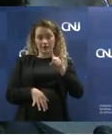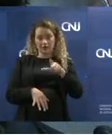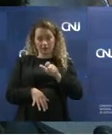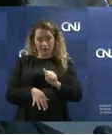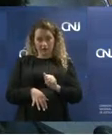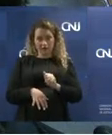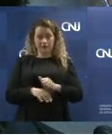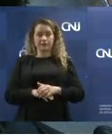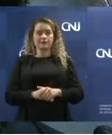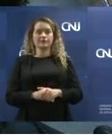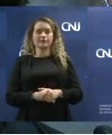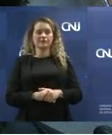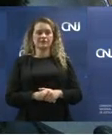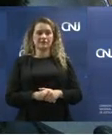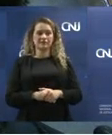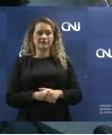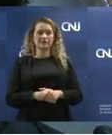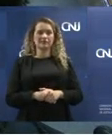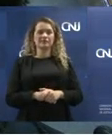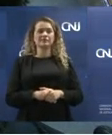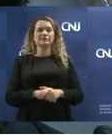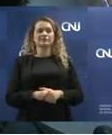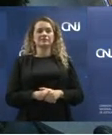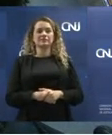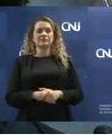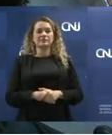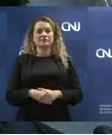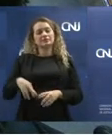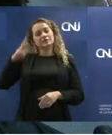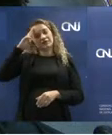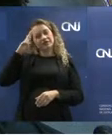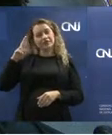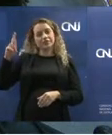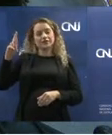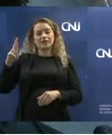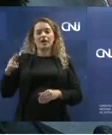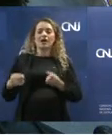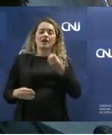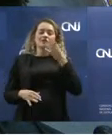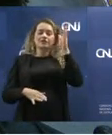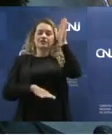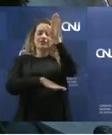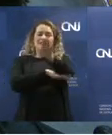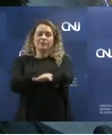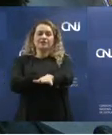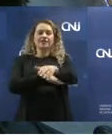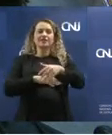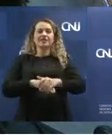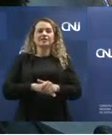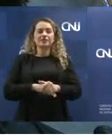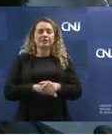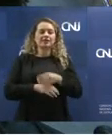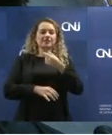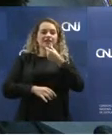seu presidente. Boa tarde. Agradeço as palavras carinhosas, senhores conselheiros,